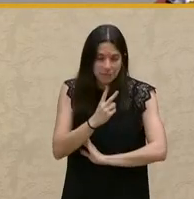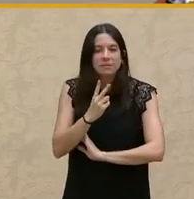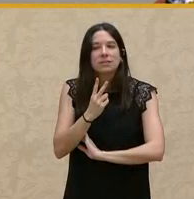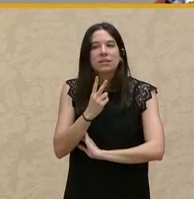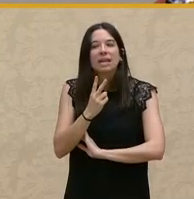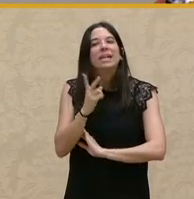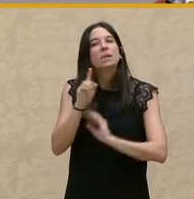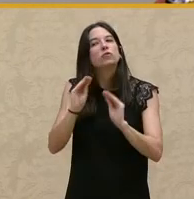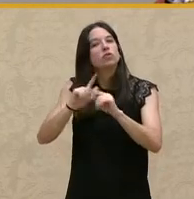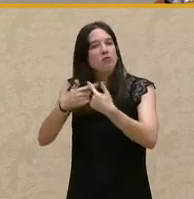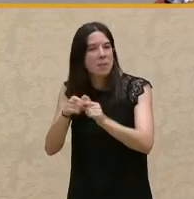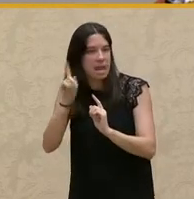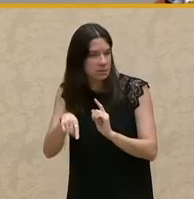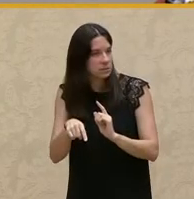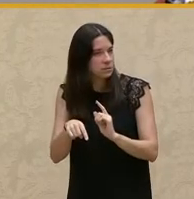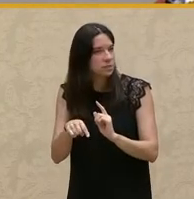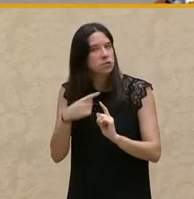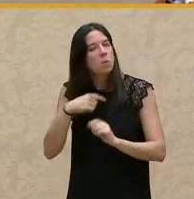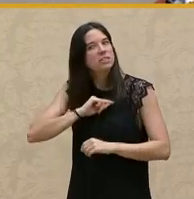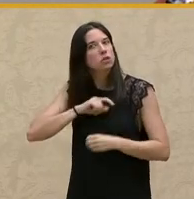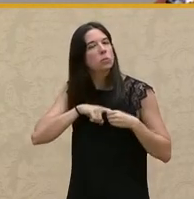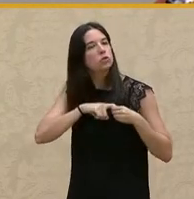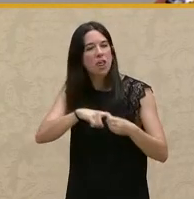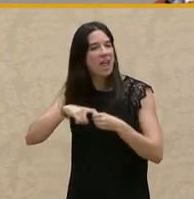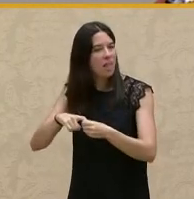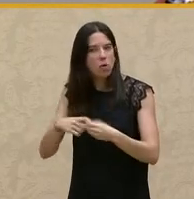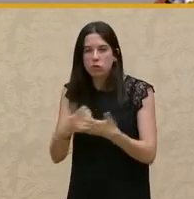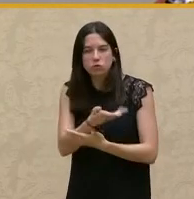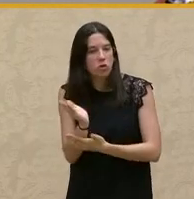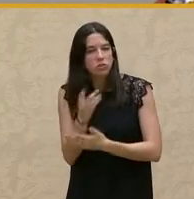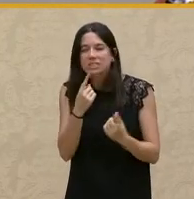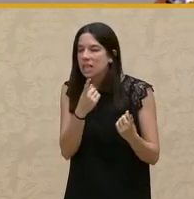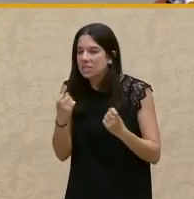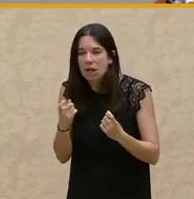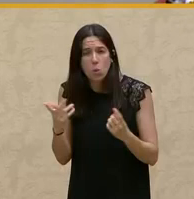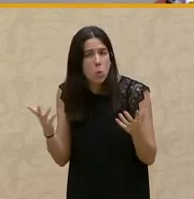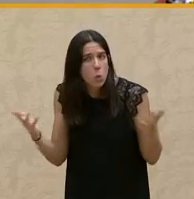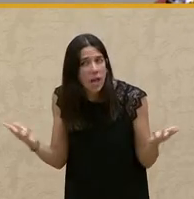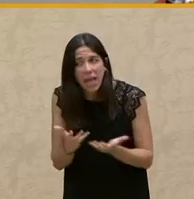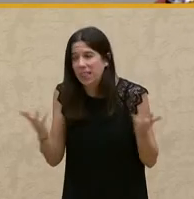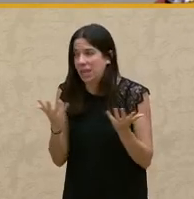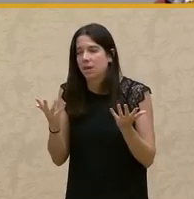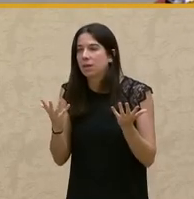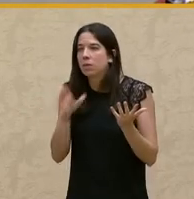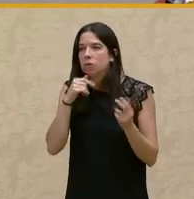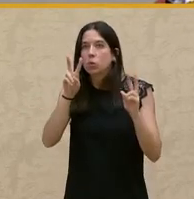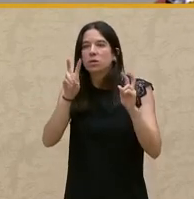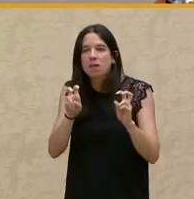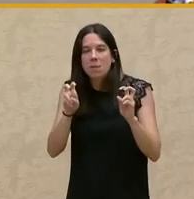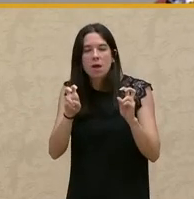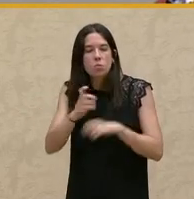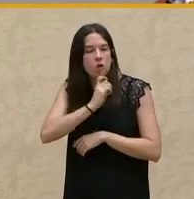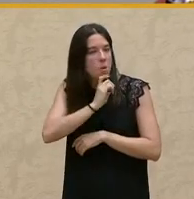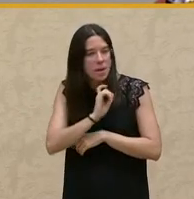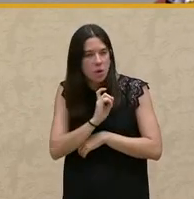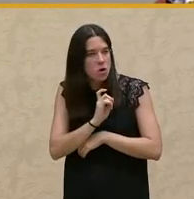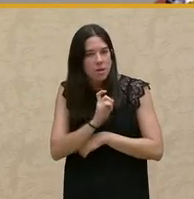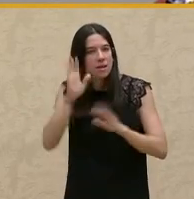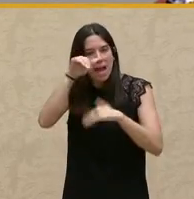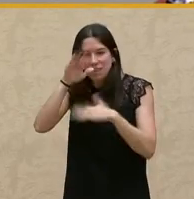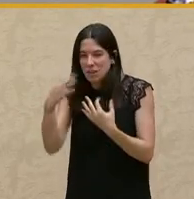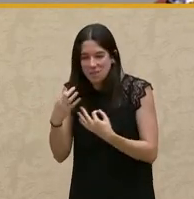familias. Es una necesidad acuciante atender una cuestión tan compleja como es la sordoceguera, y,